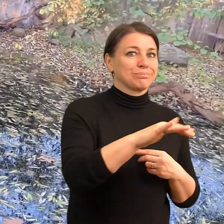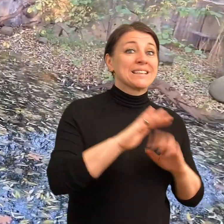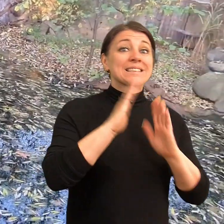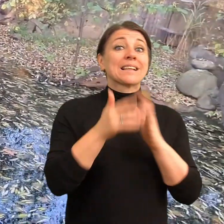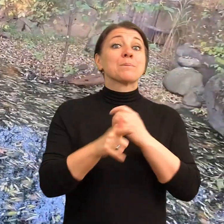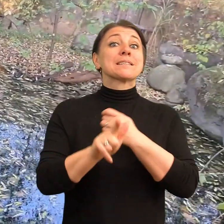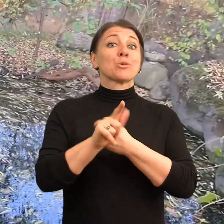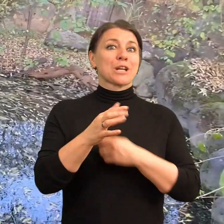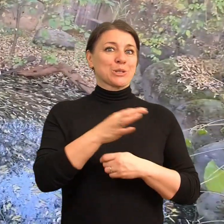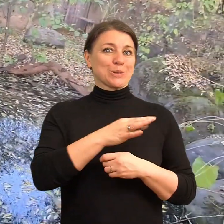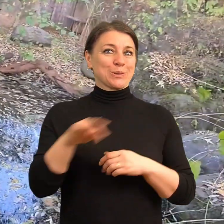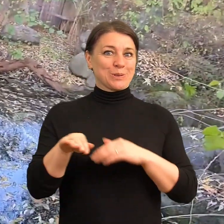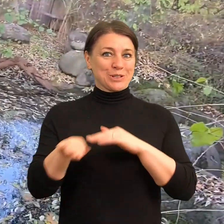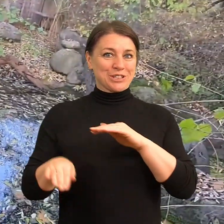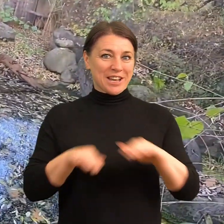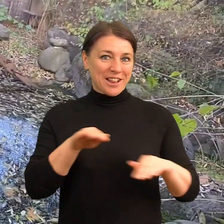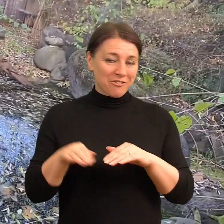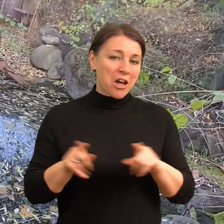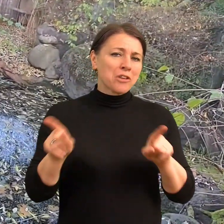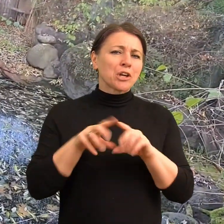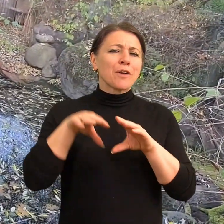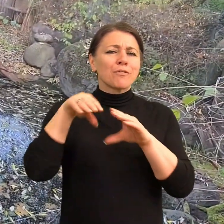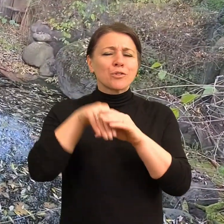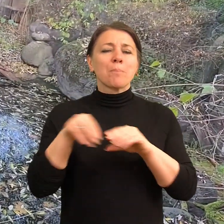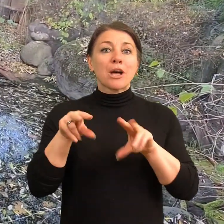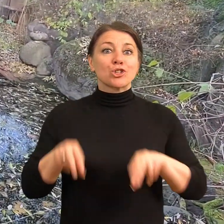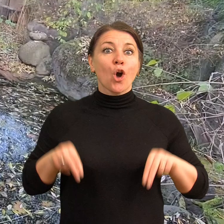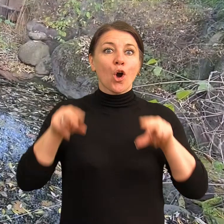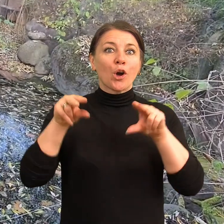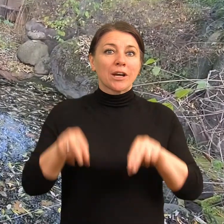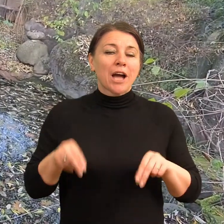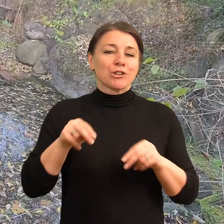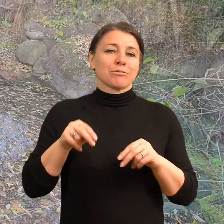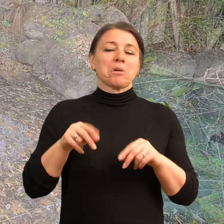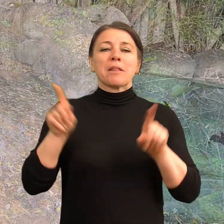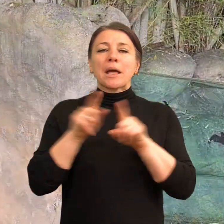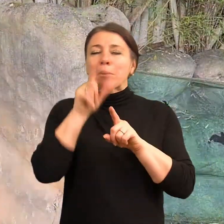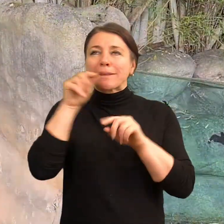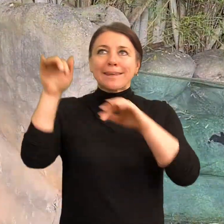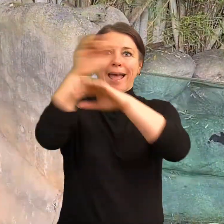Je jich zde 17 a kromě nich můžete spatřit i volně žijící skokany skřehotavé, či některé z ptáků.